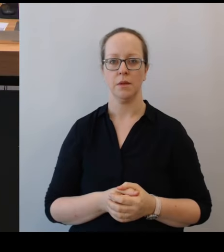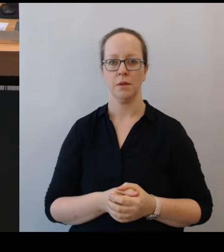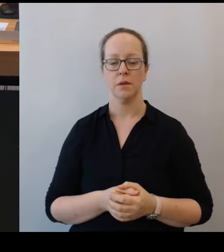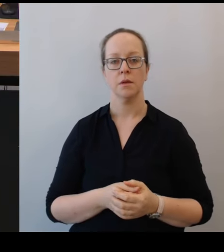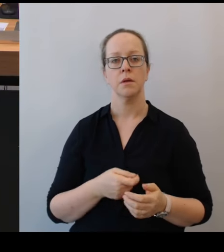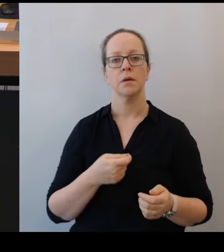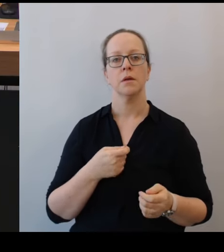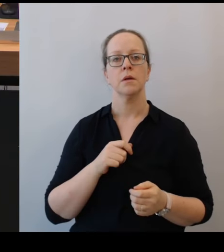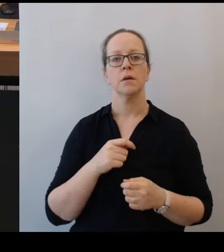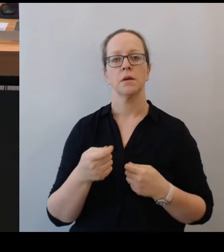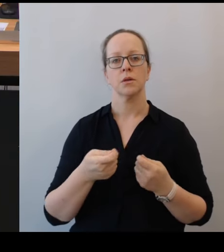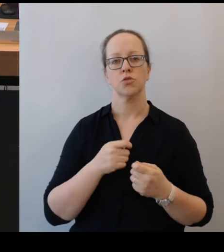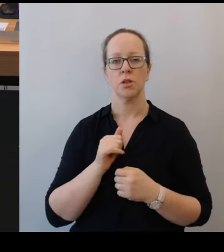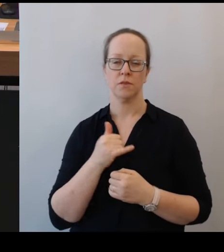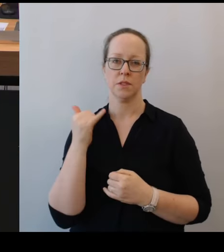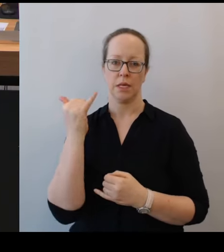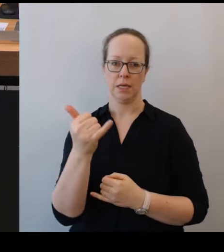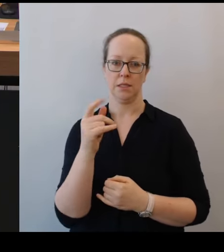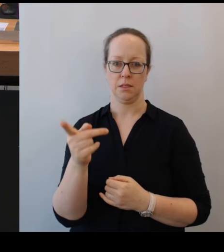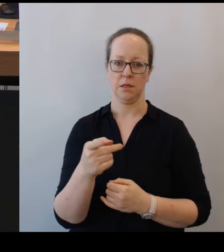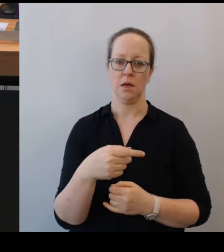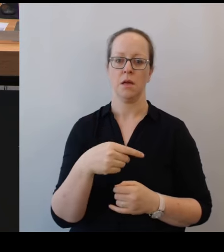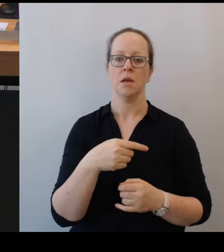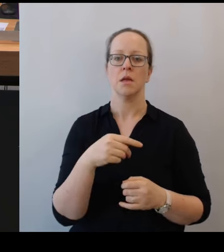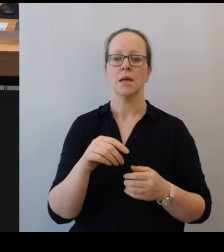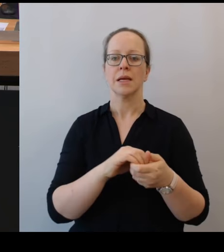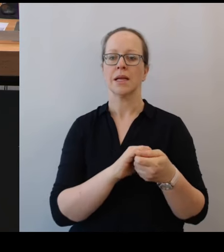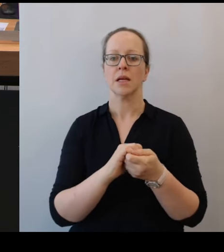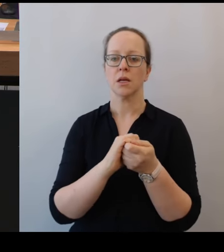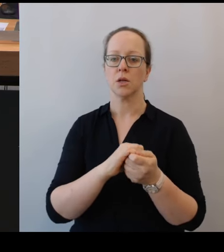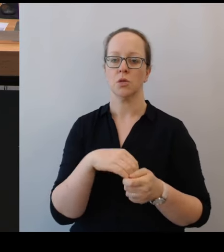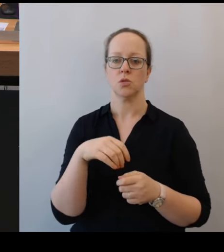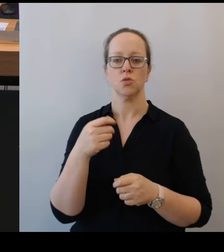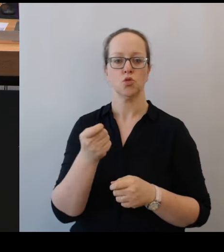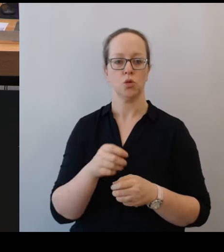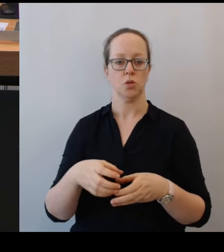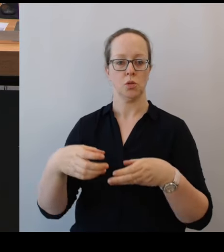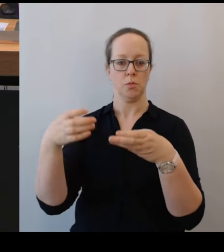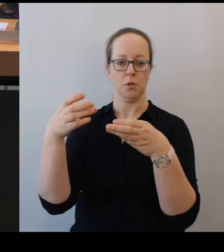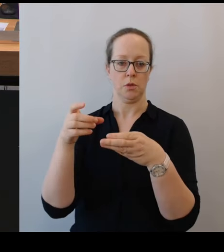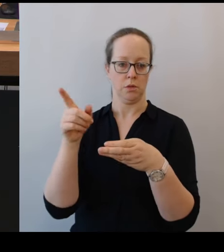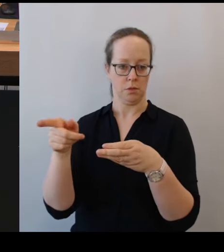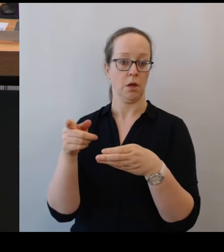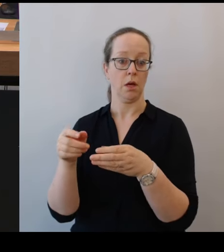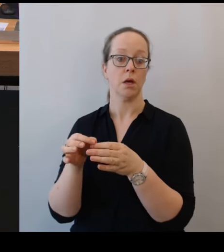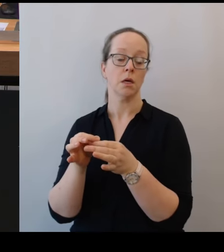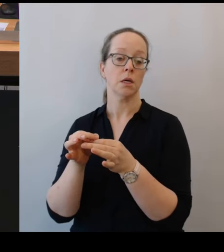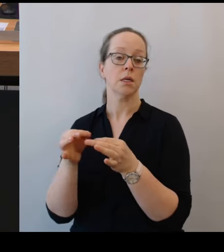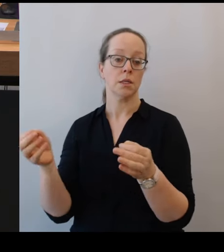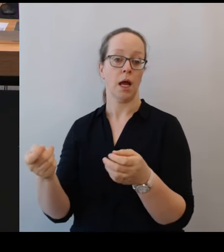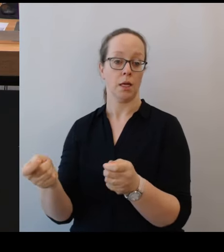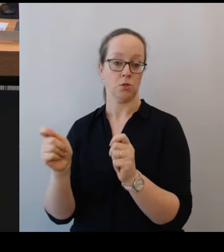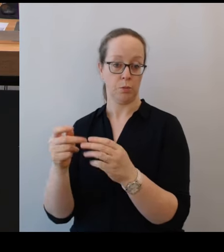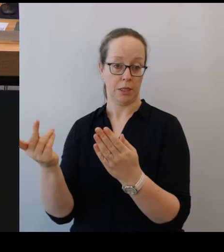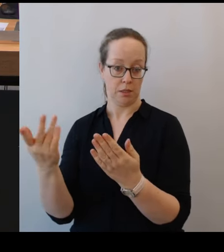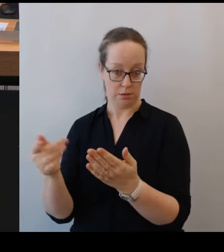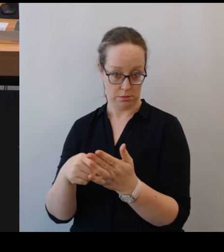Tagesspiegel über gemacht hat, nicht heute. Darüber hinaus entstünde ein Lenkungseffekt, um unnötige Geschäftsreisen und die damit einhergehenden CO2